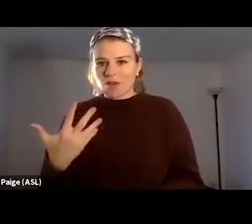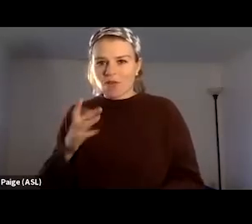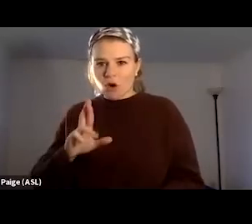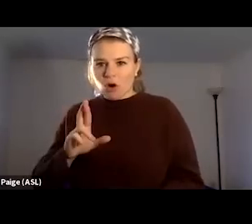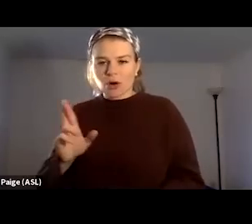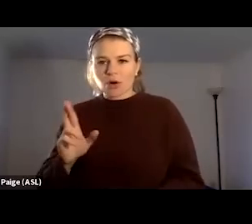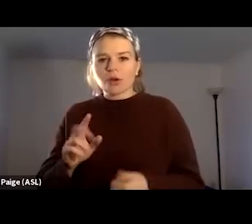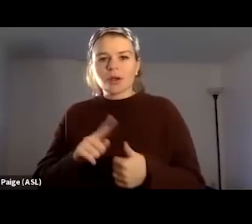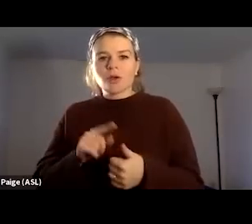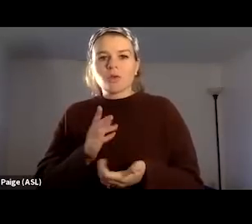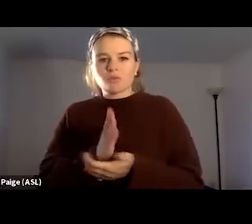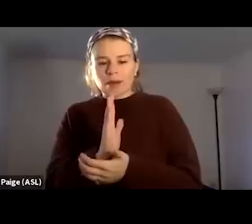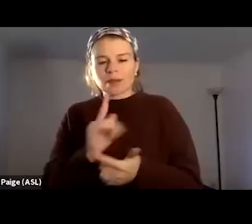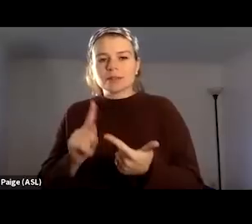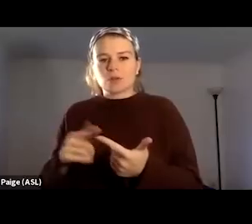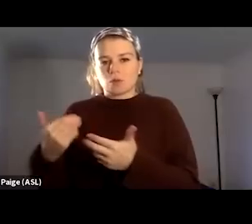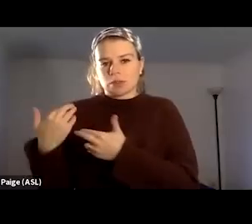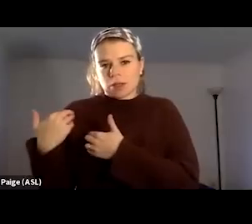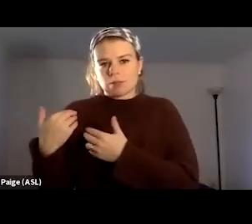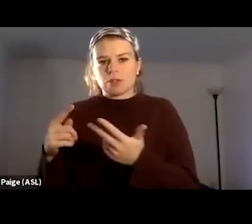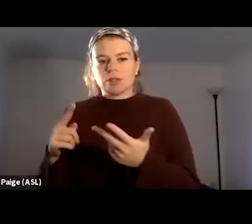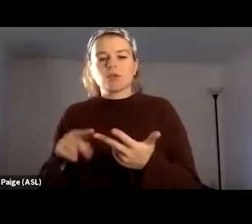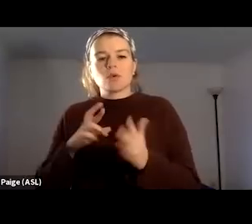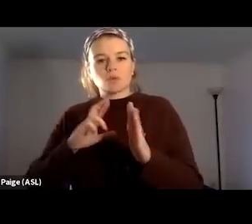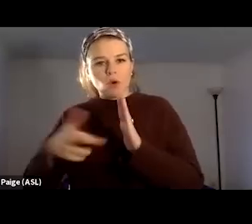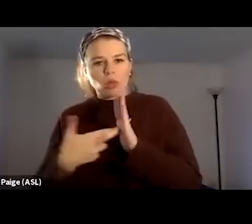derechos, responsabilidades, roles, recursos,